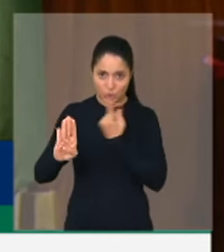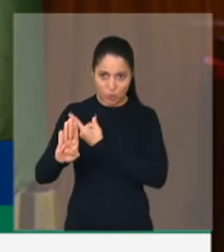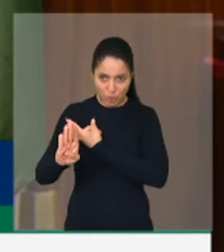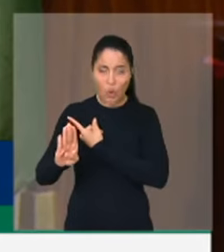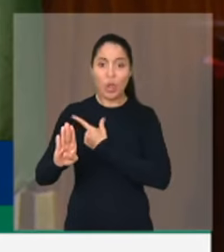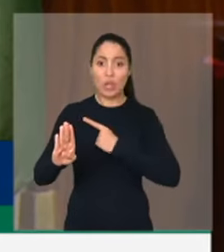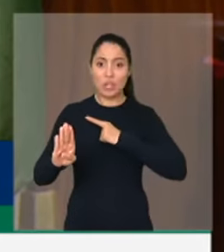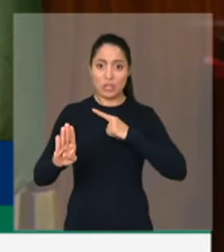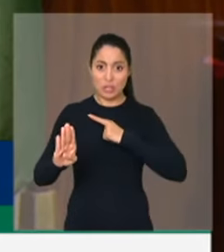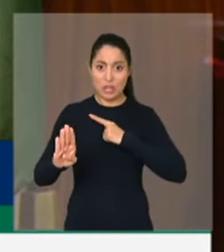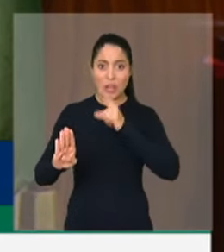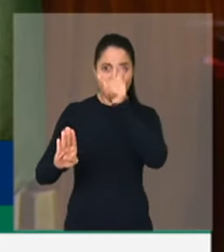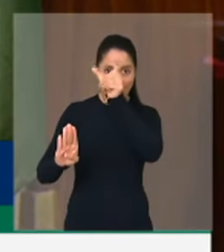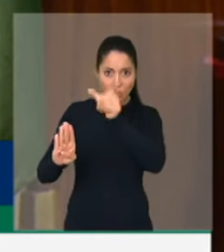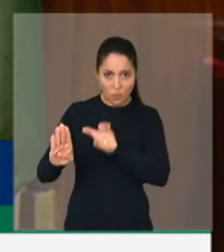HISTÓRICOS MAIS AGUERRIDOS E